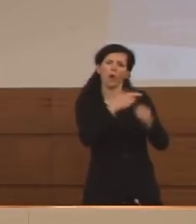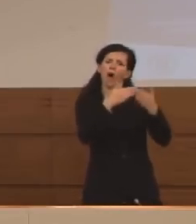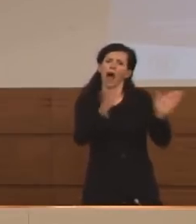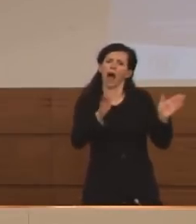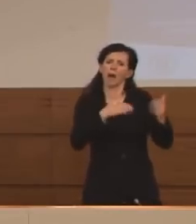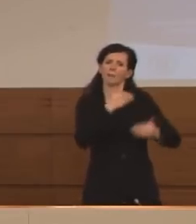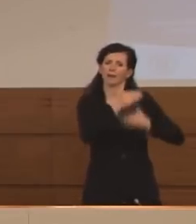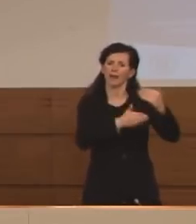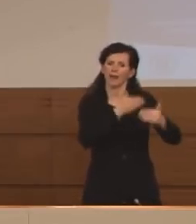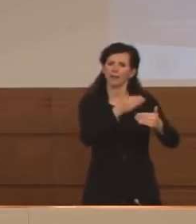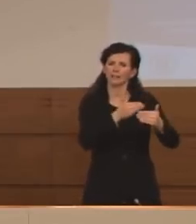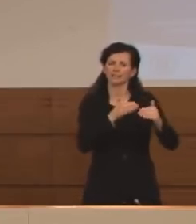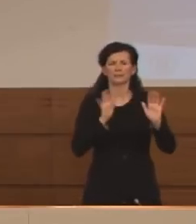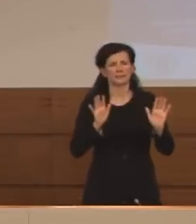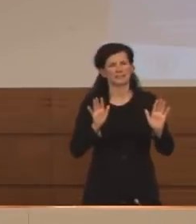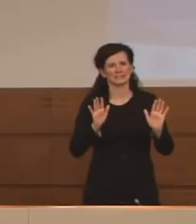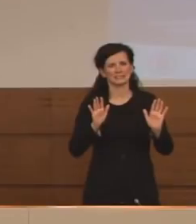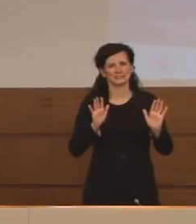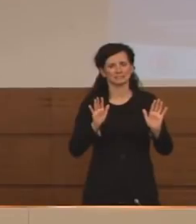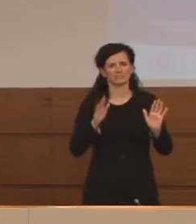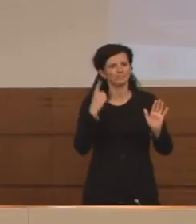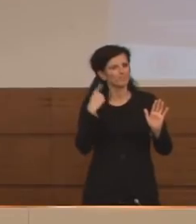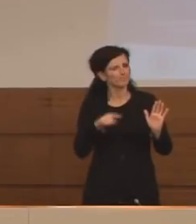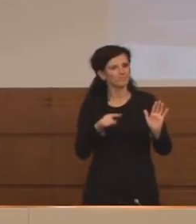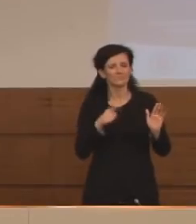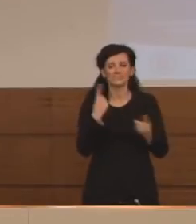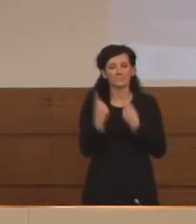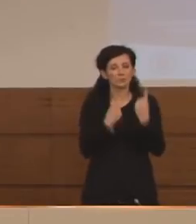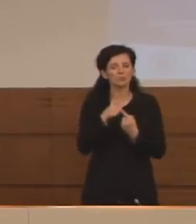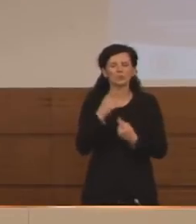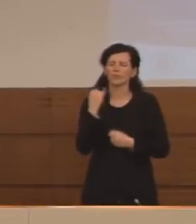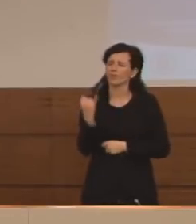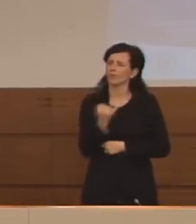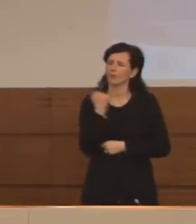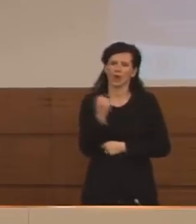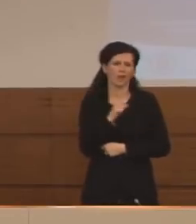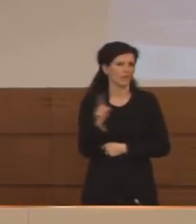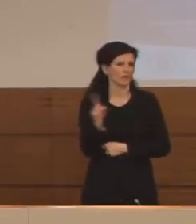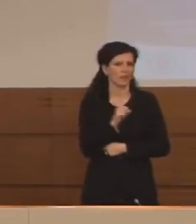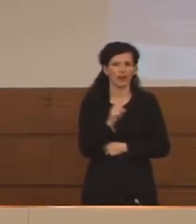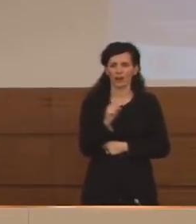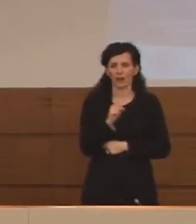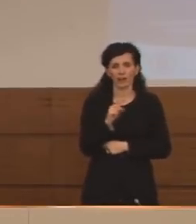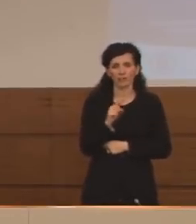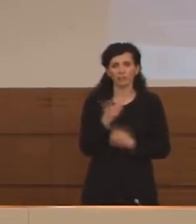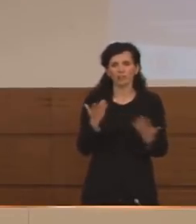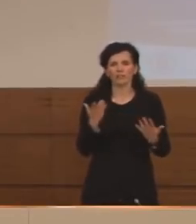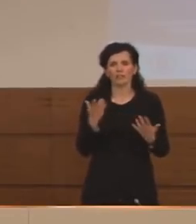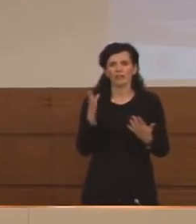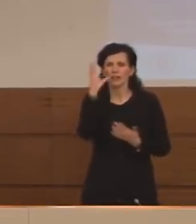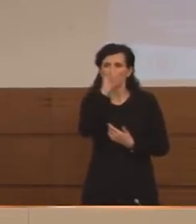Non è coì facile decidere sulla base di differenza di tassi di incidenza.